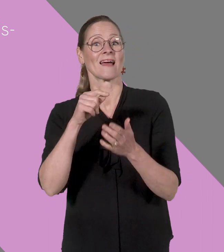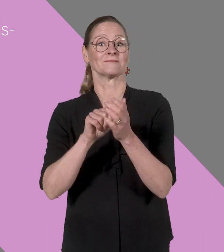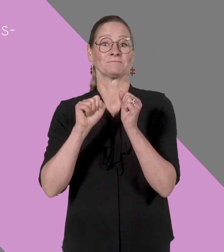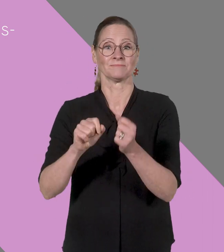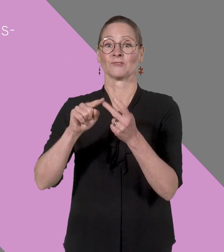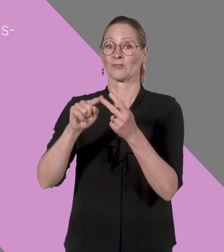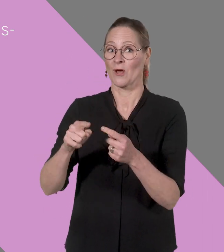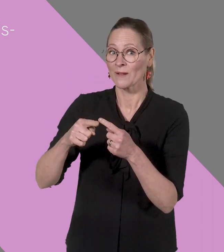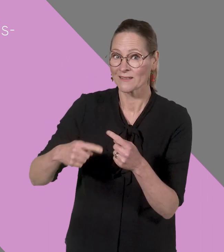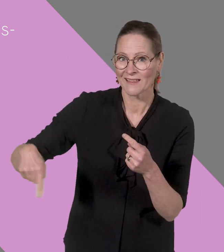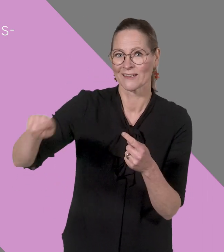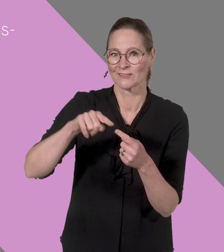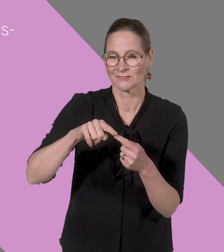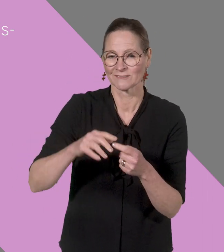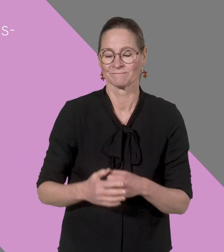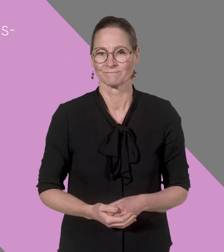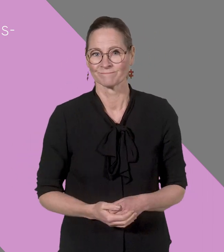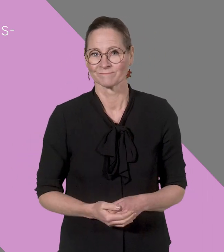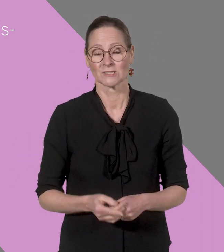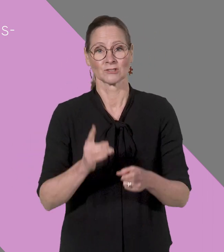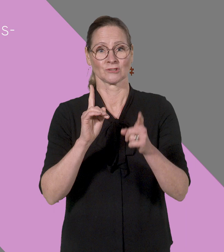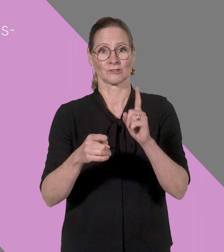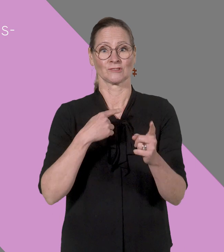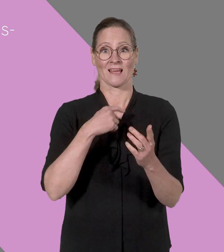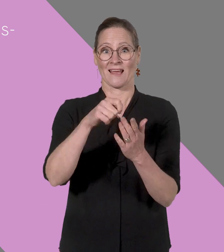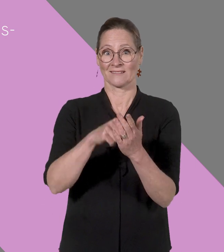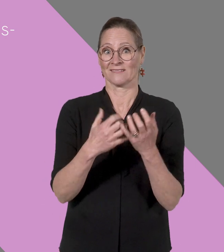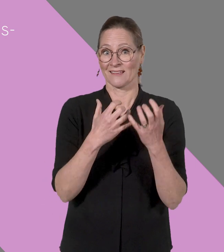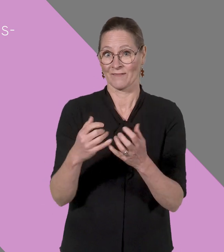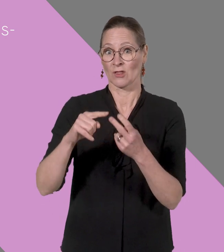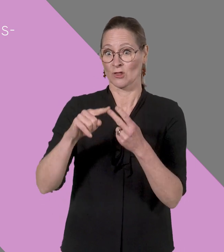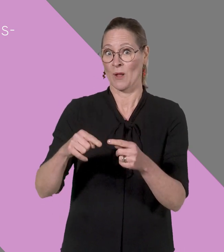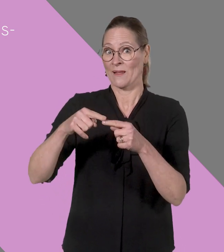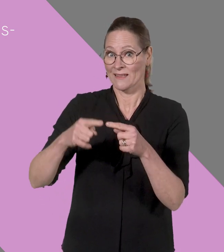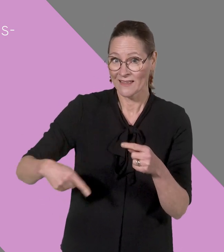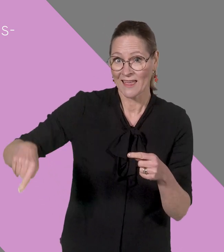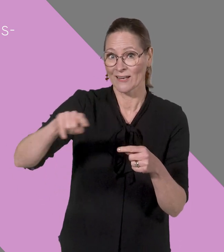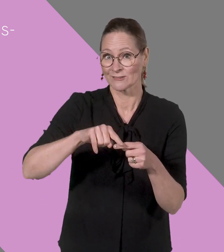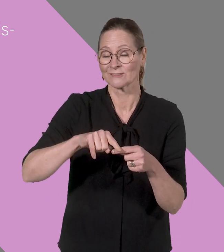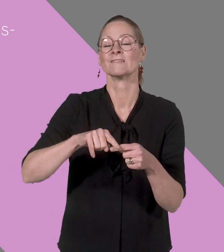että äänestys menee toiselle kierrokselle. Jos äänestykseen tarvitaan toinen kierros, -